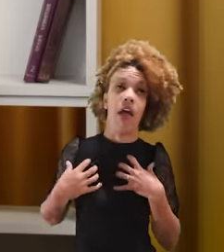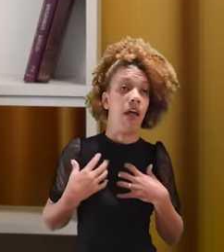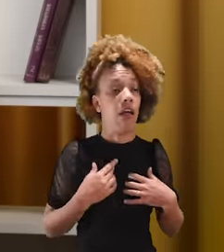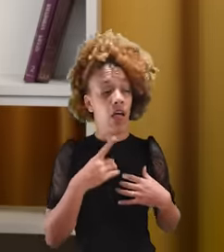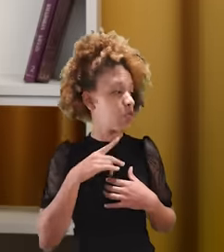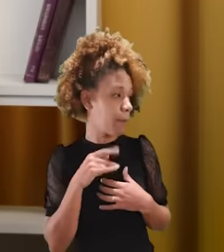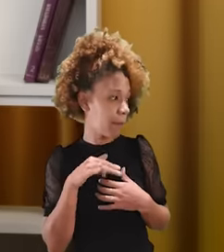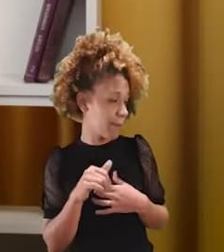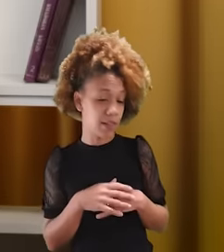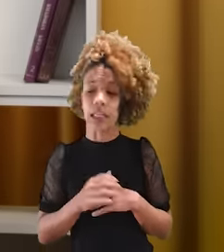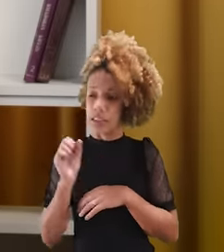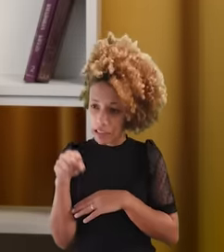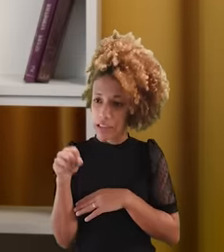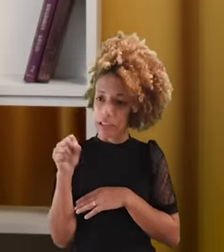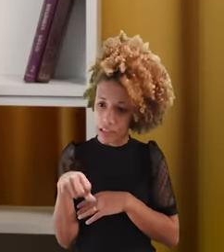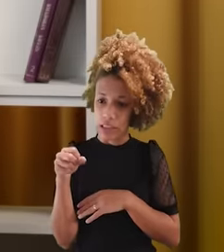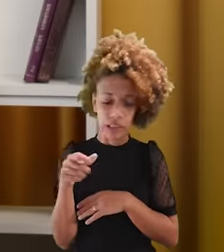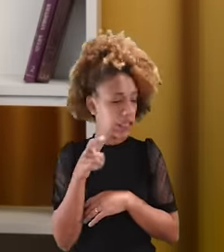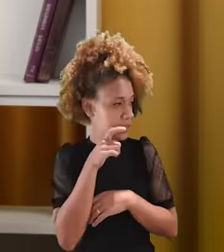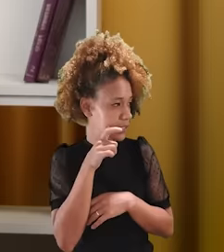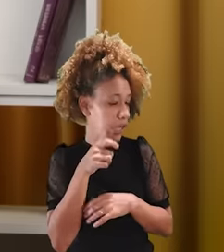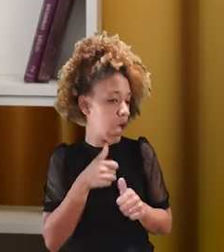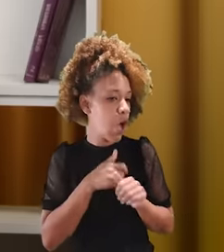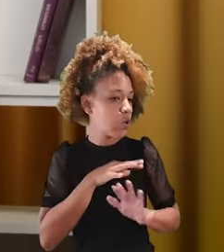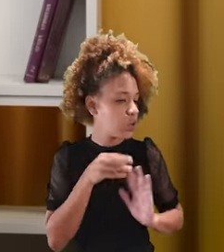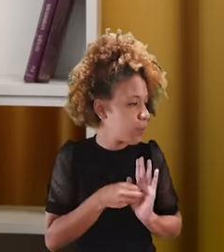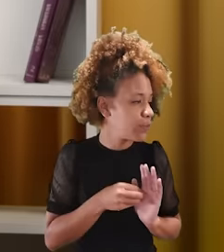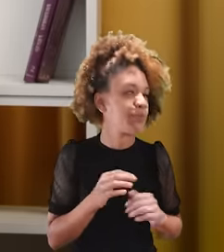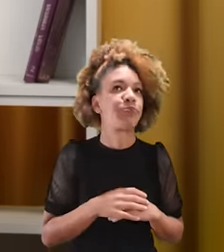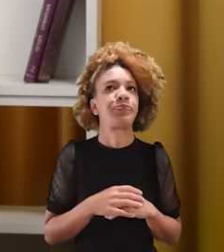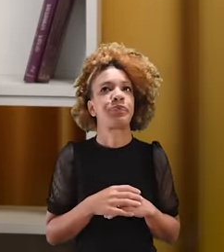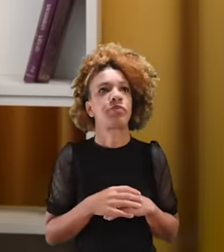promove você da sim para tudo que você fica lá vendo você segue todo mundo você dá like